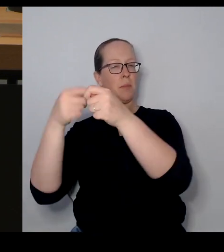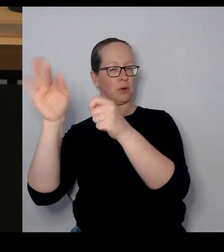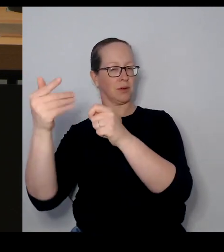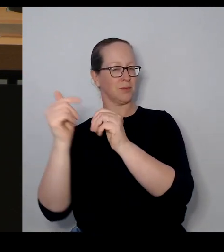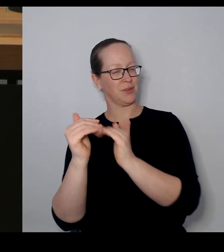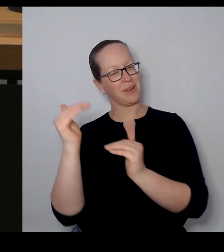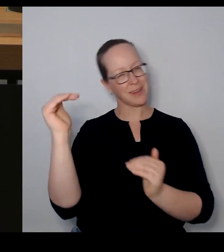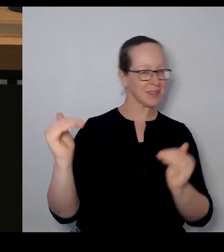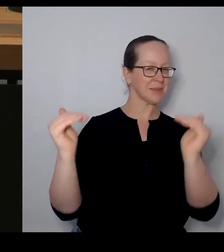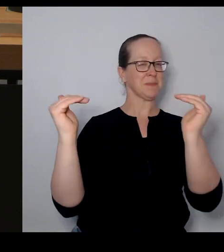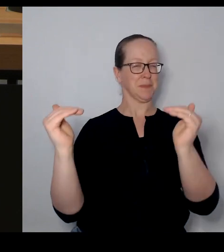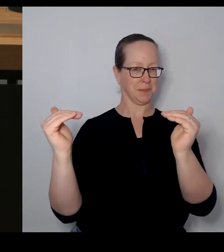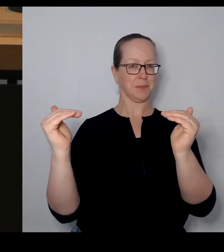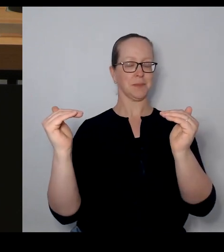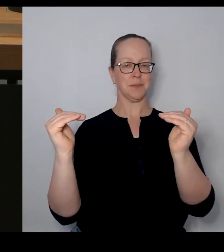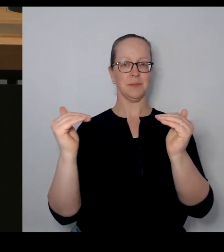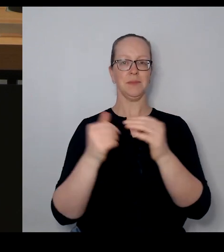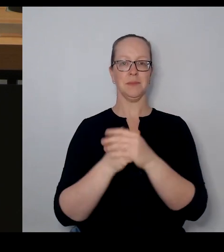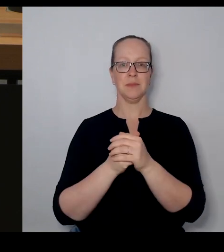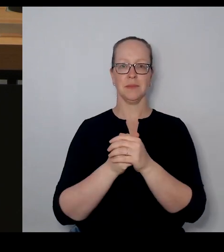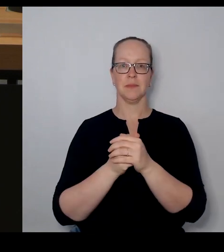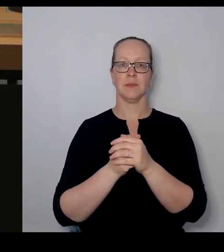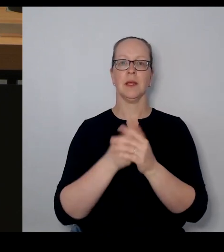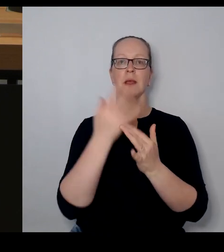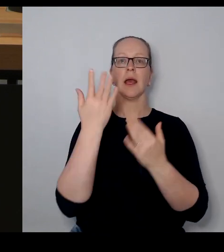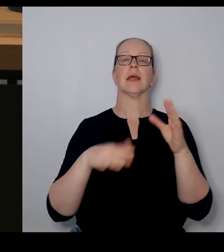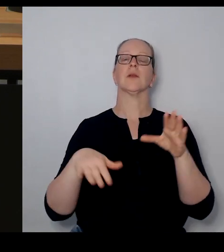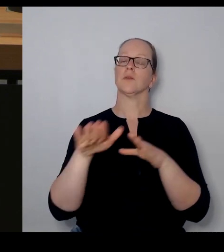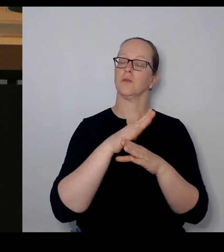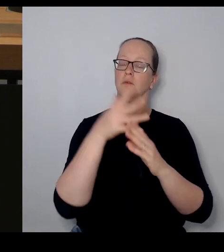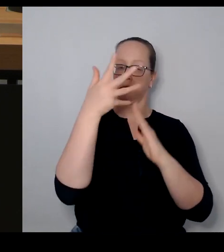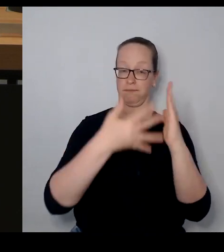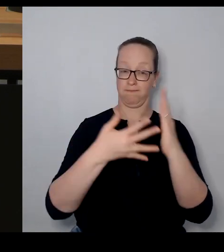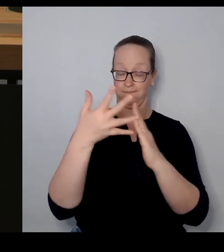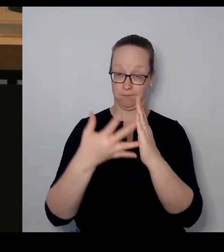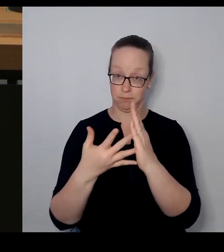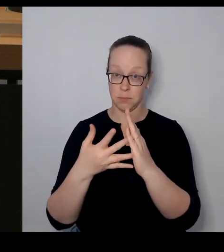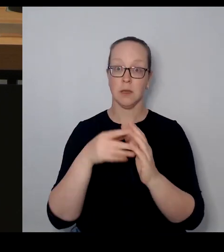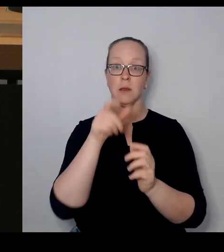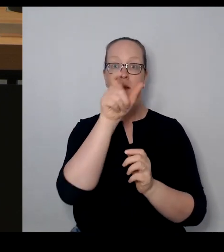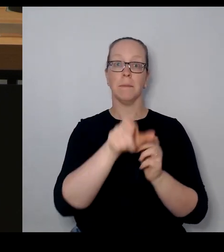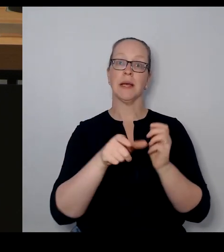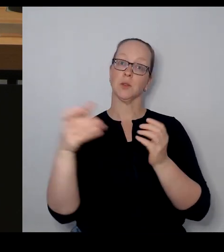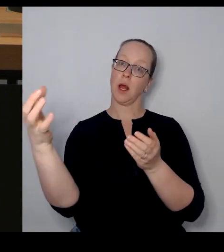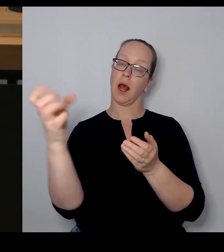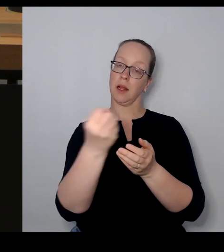im Hinblick auf die Personalgewinnung infolge der Einführung der Zulage keine grundlegenden Verbesserungen gibt, da sich die Zahl der